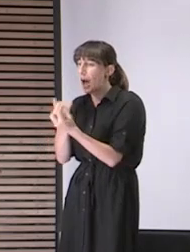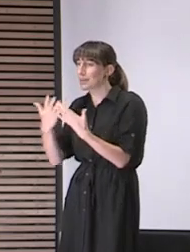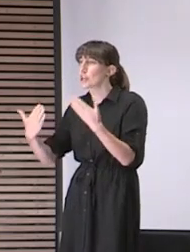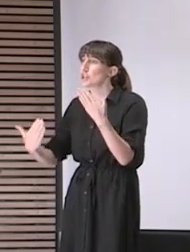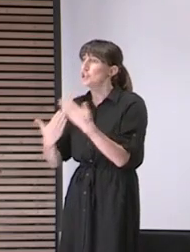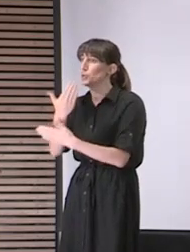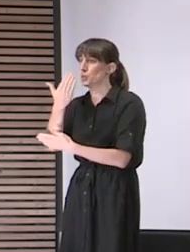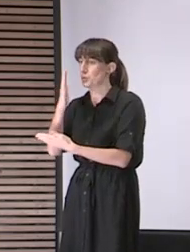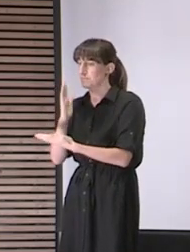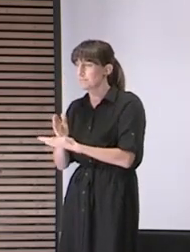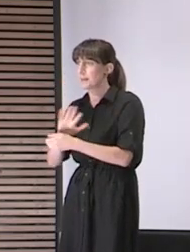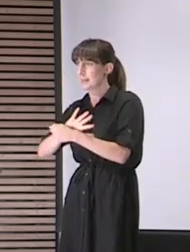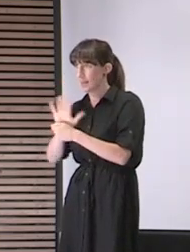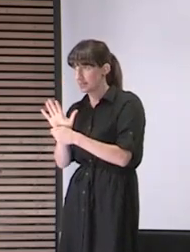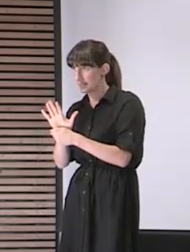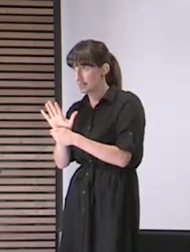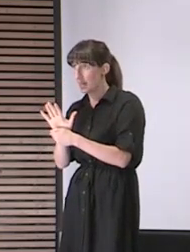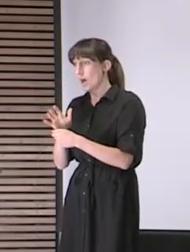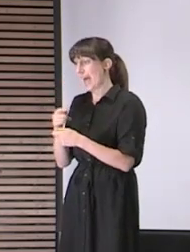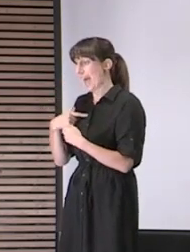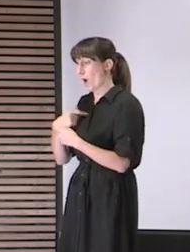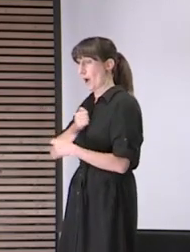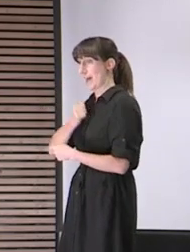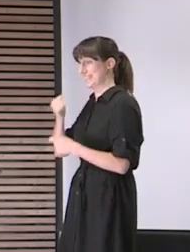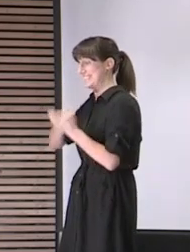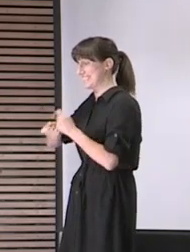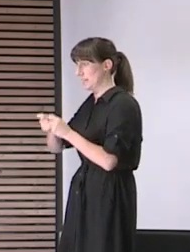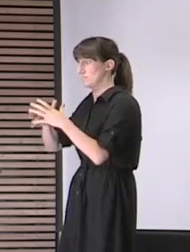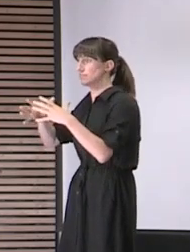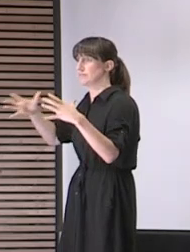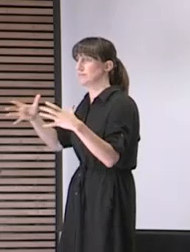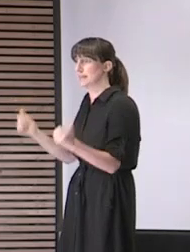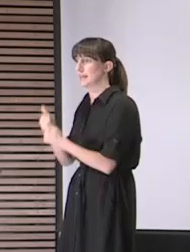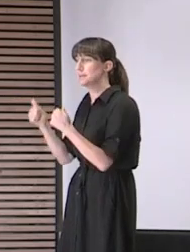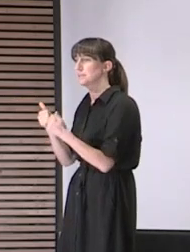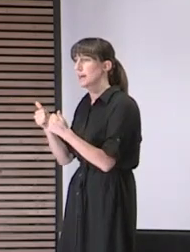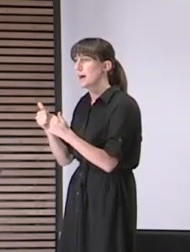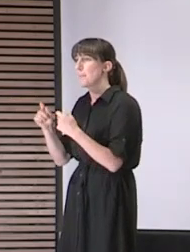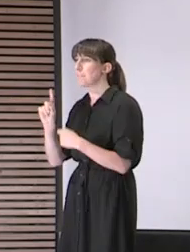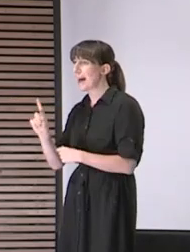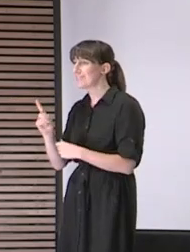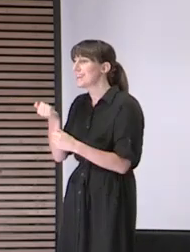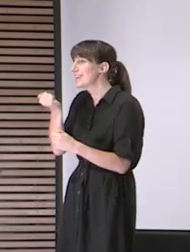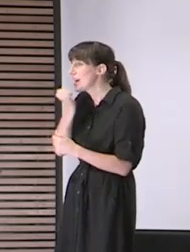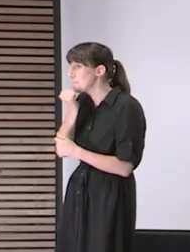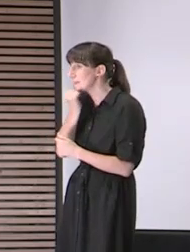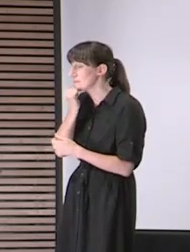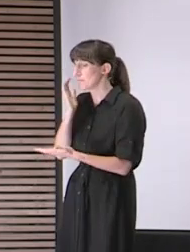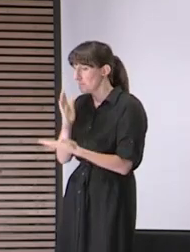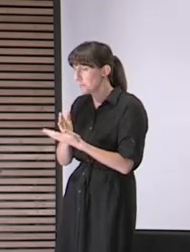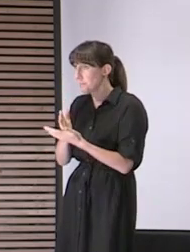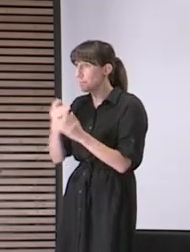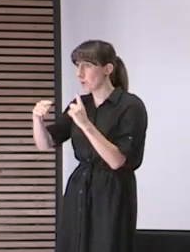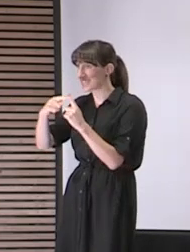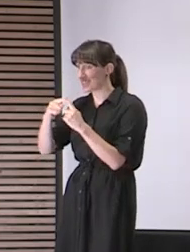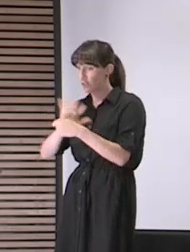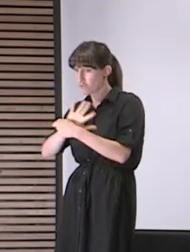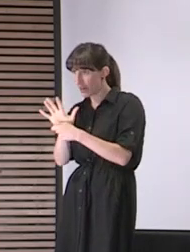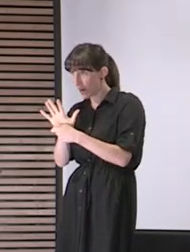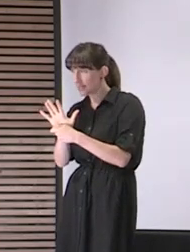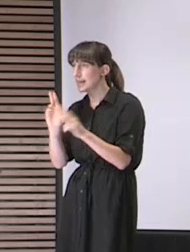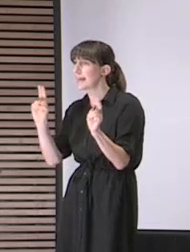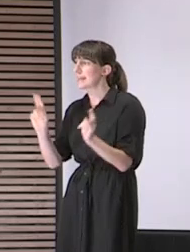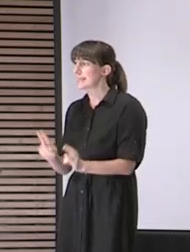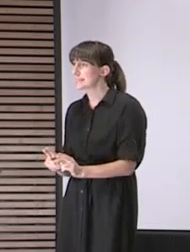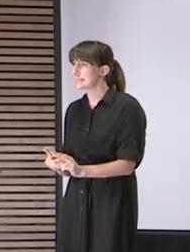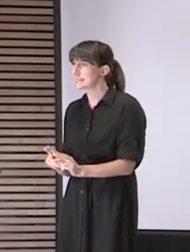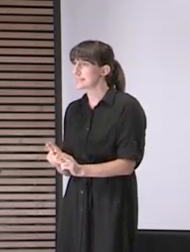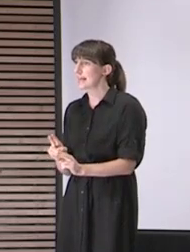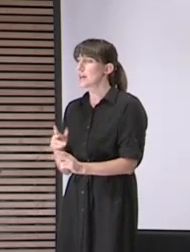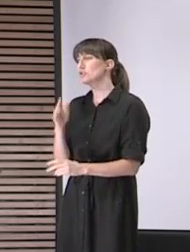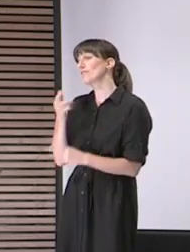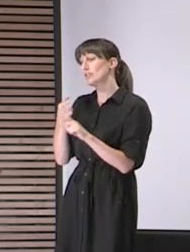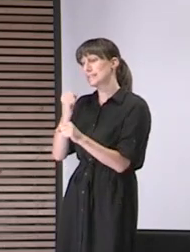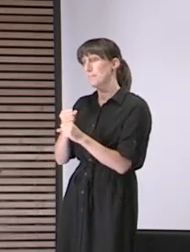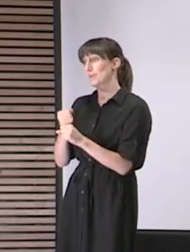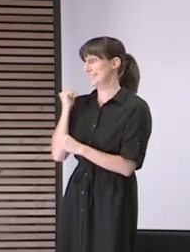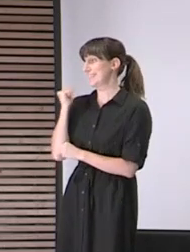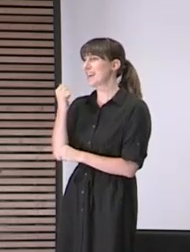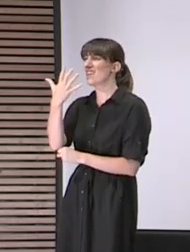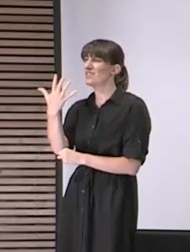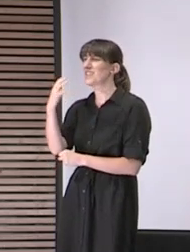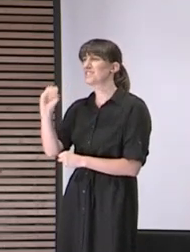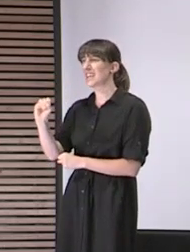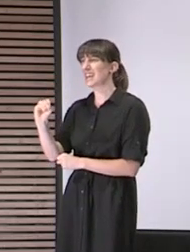Sí, un comentario más sobre